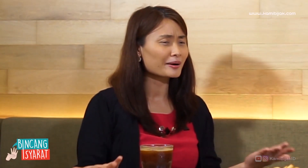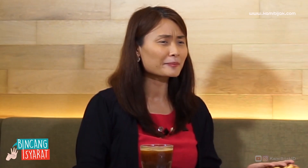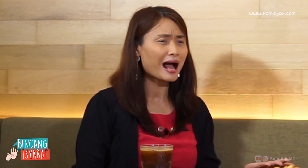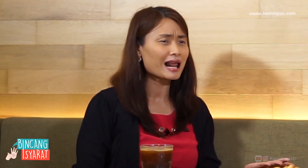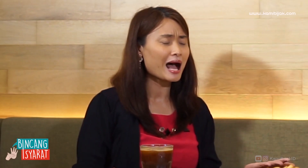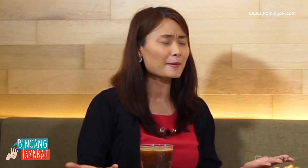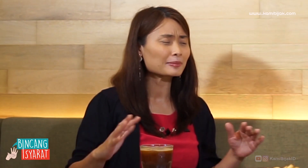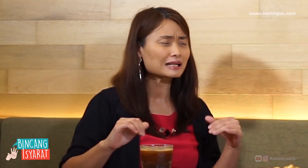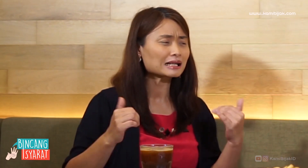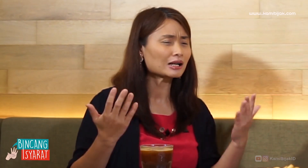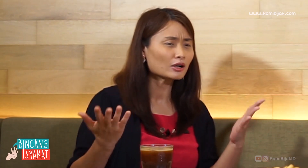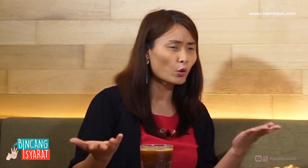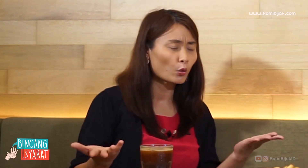bagaimana bingung.